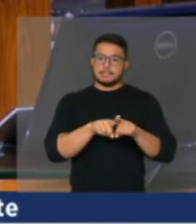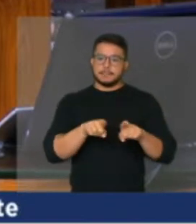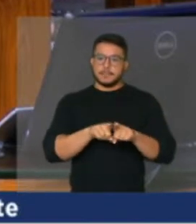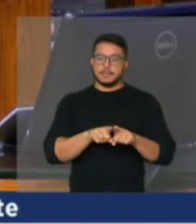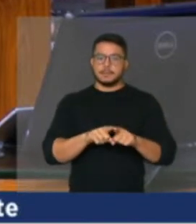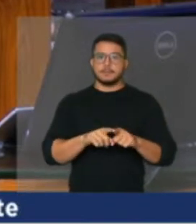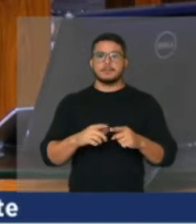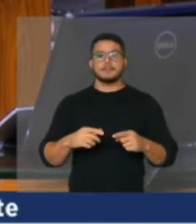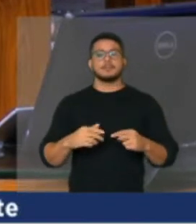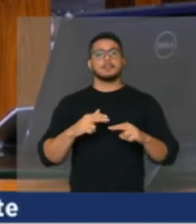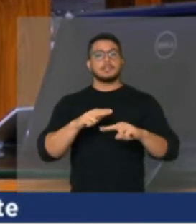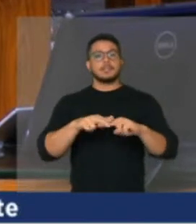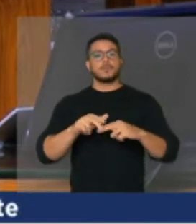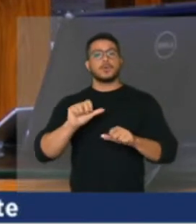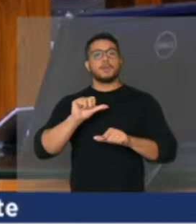COMUNICAR QUE ESTOU RETIRANDO DA PAUTA DE HOJE A PEC 5, ELA